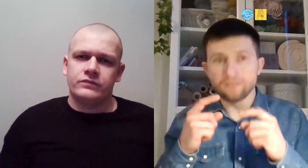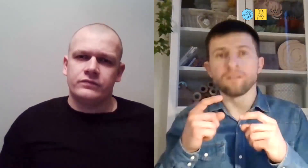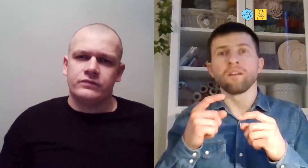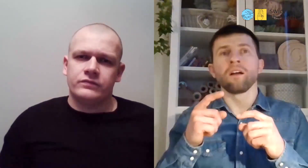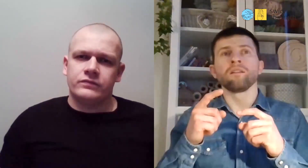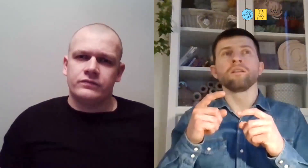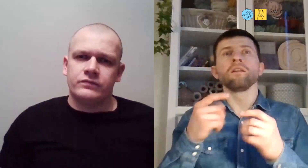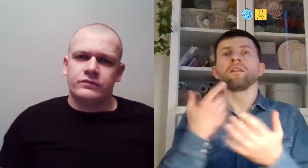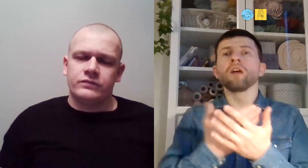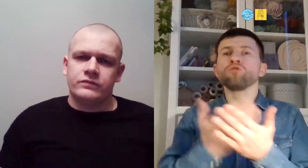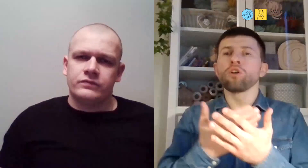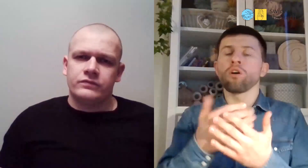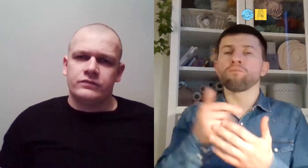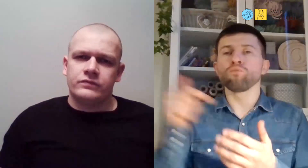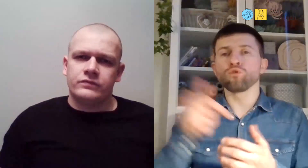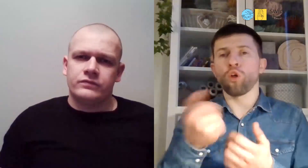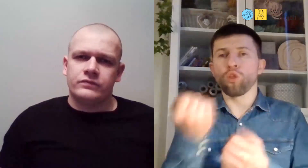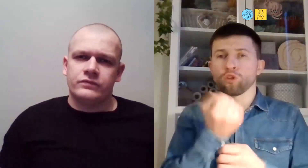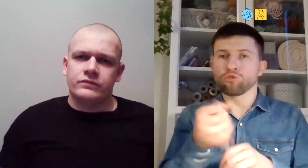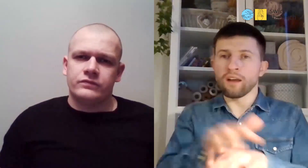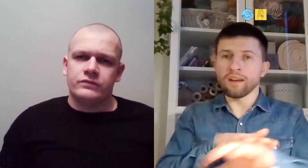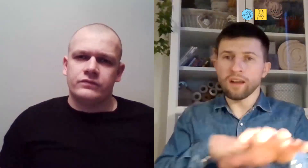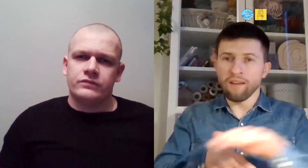Jeśli tak, to dlaczego?